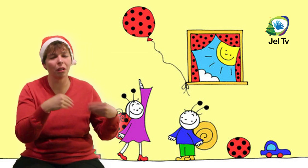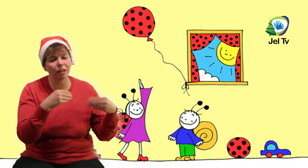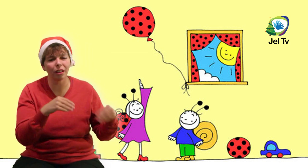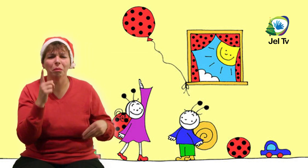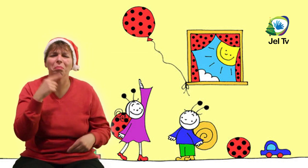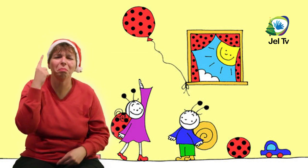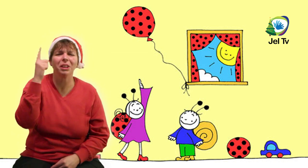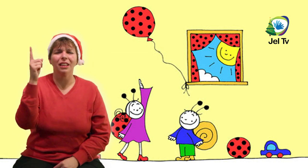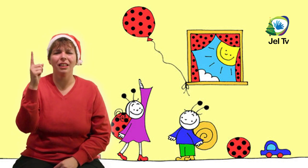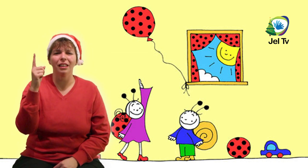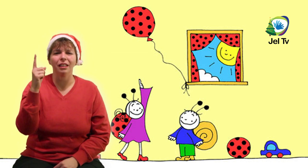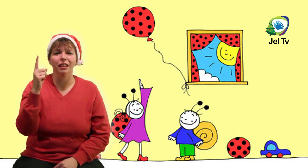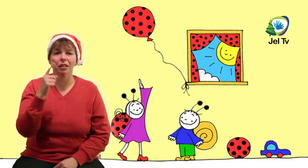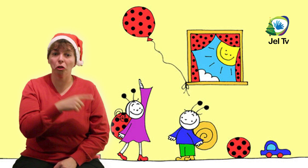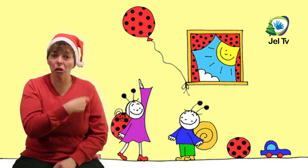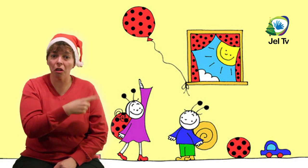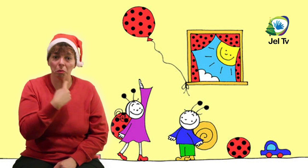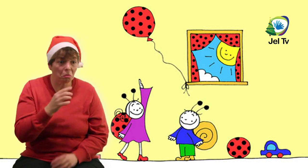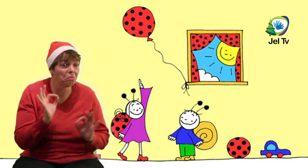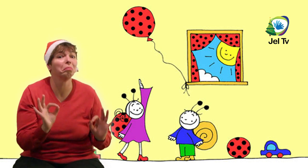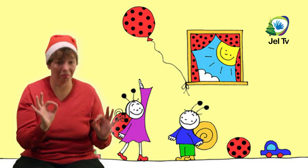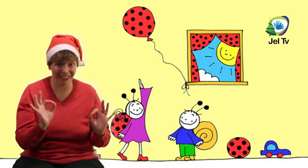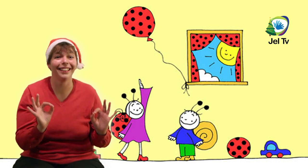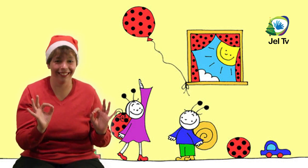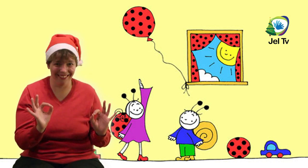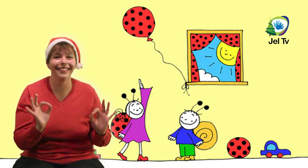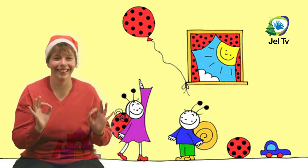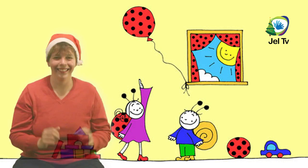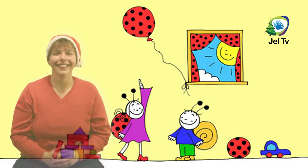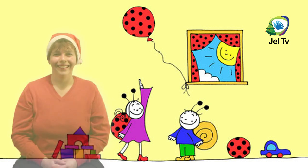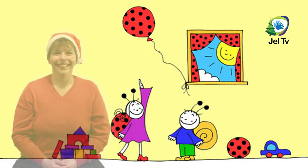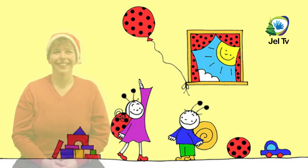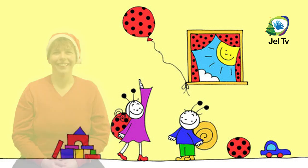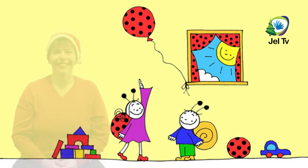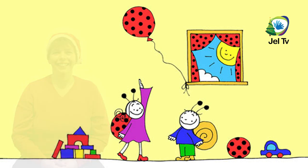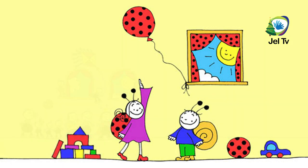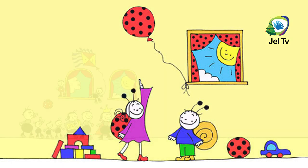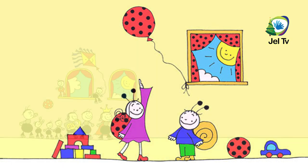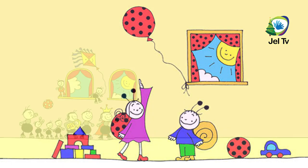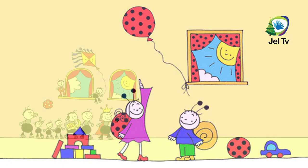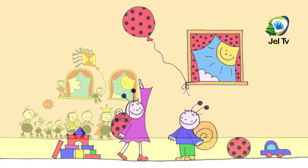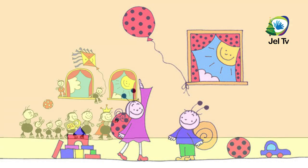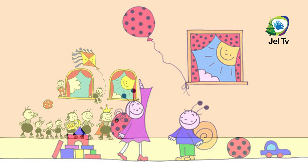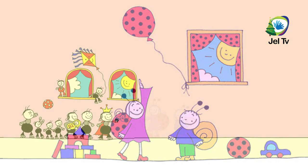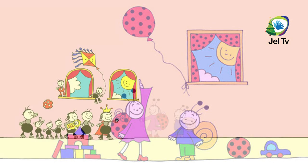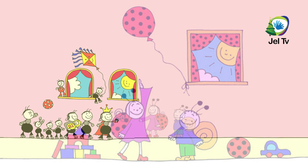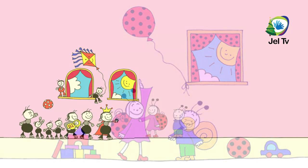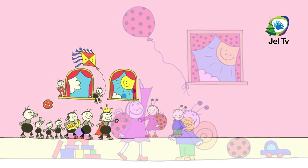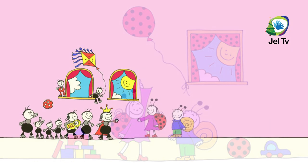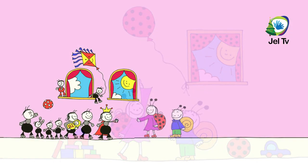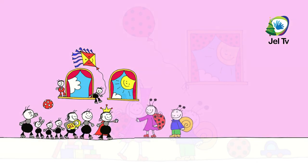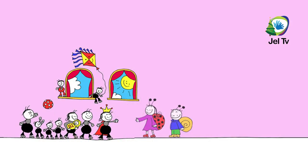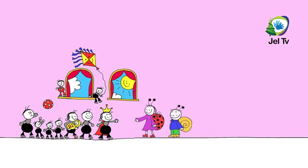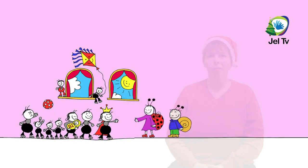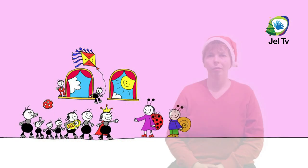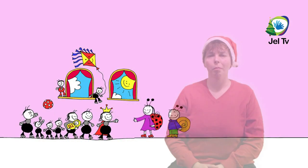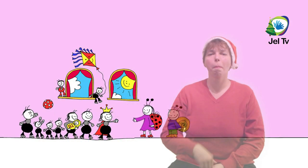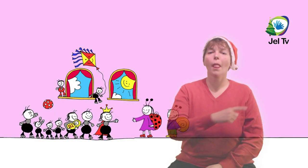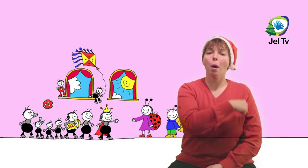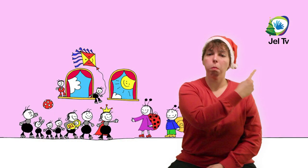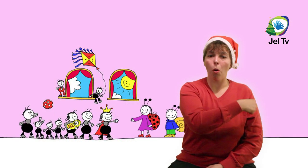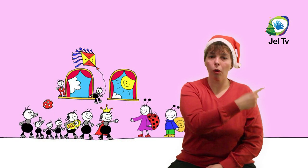Babóca elmondta, mit talált ki, mire a csigafiú lelkesen bólogatott.